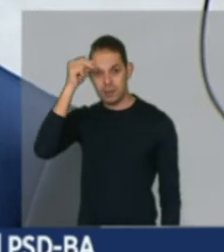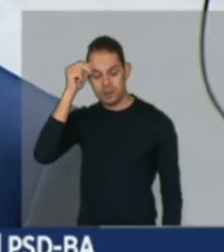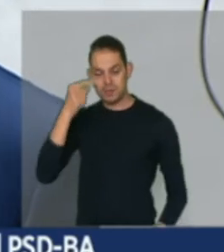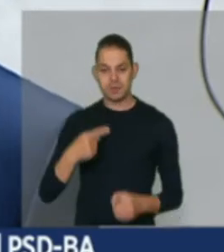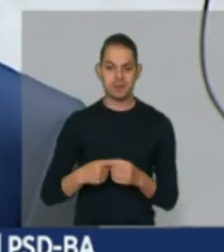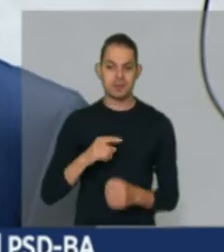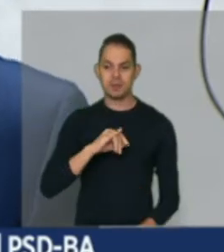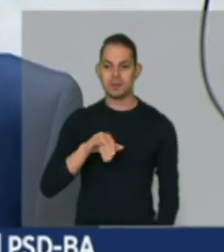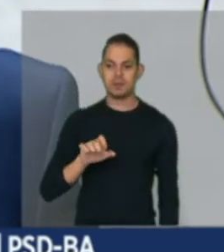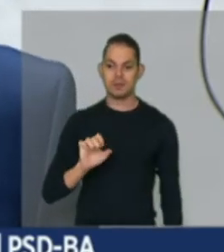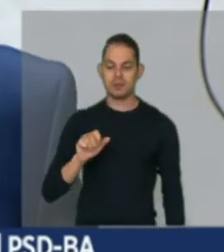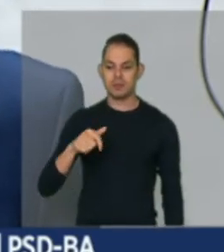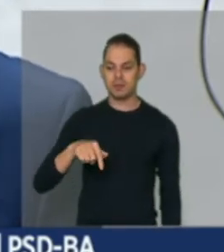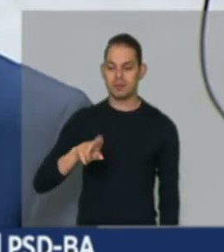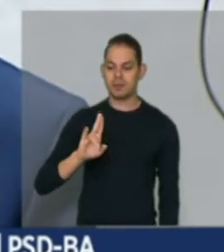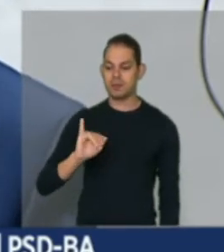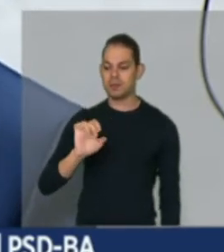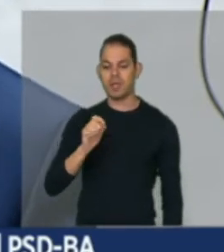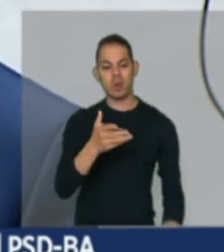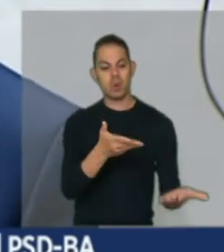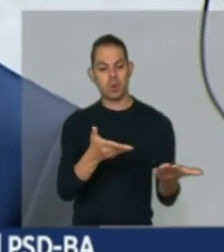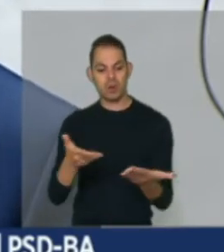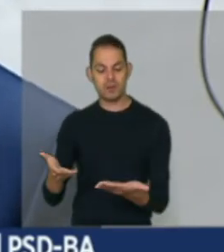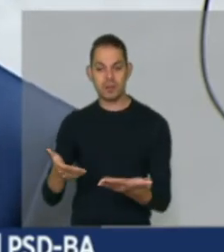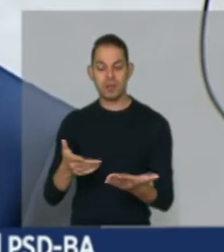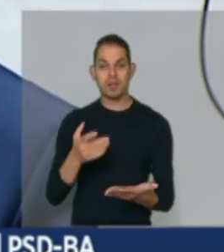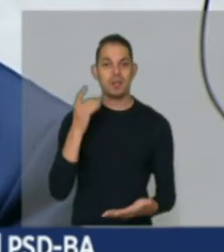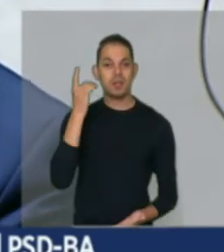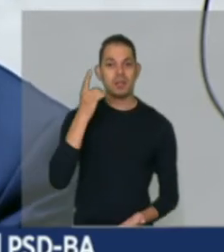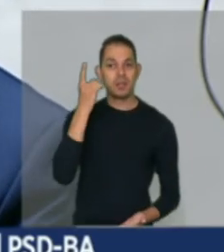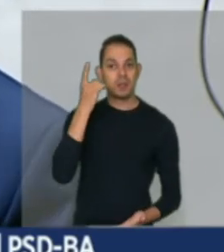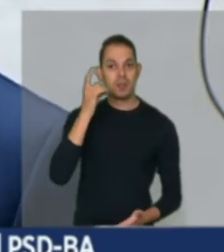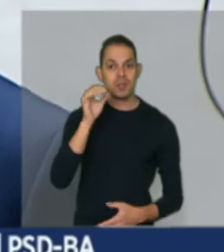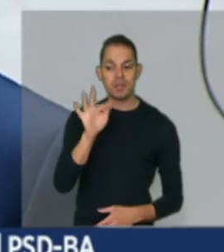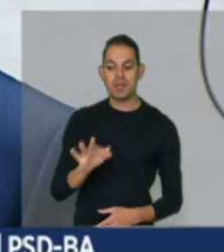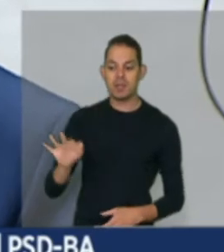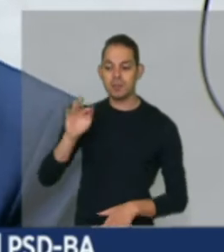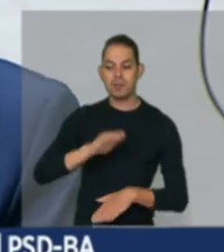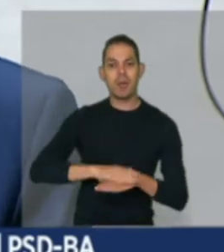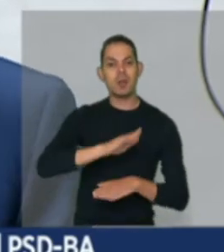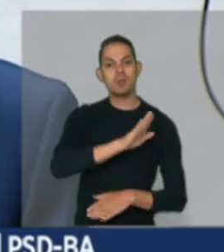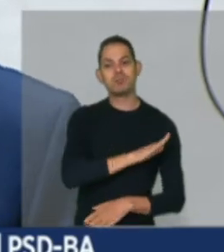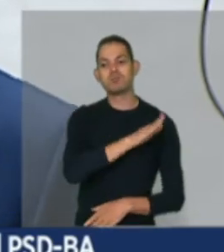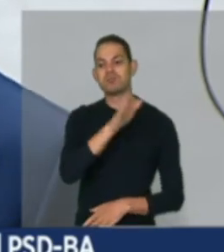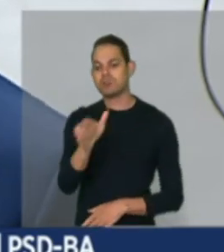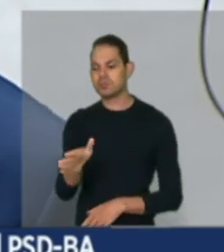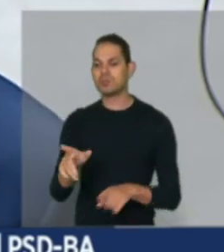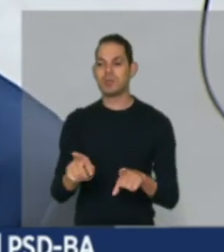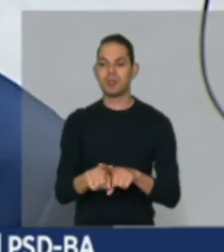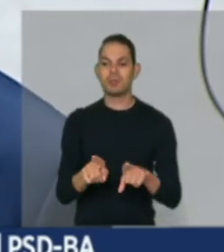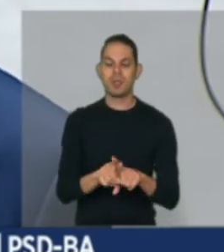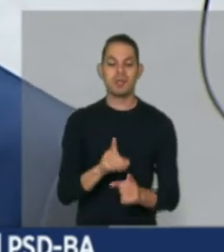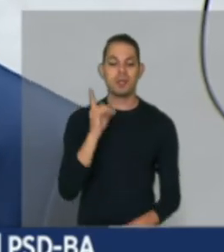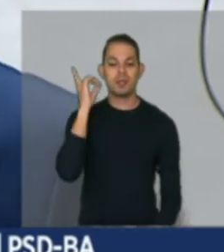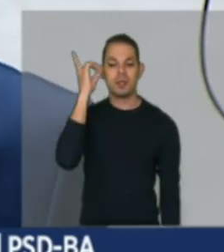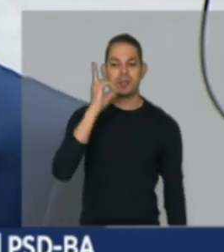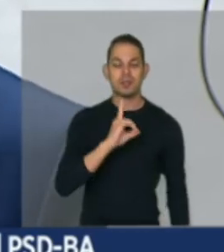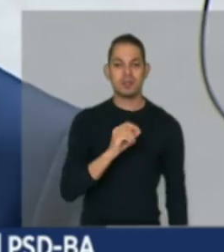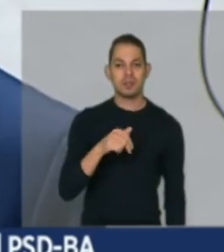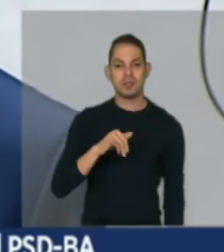DE JEQUIÉ, QUE COMANDA ESSA ENTIDADE, E A MAIORIA DOS DEPUTADOS FEDERAIS ESTIVERAM LÁ PRESENTES, AQUI O DEPUTADO DANIEL MARCELO, AQUI A DEPUTADA ALICE PORTUGAL, QUE